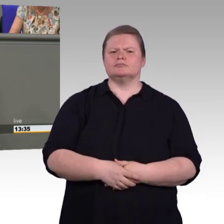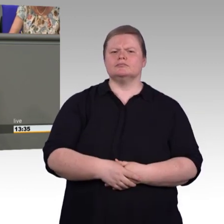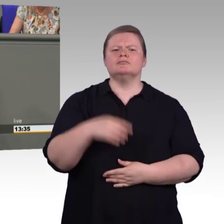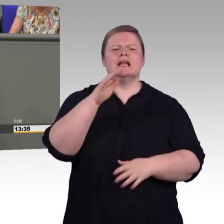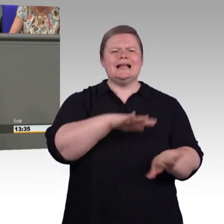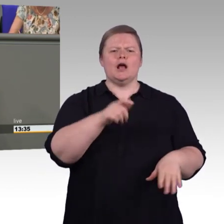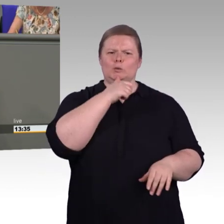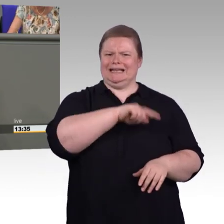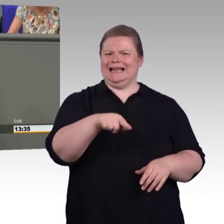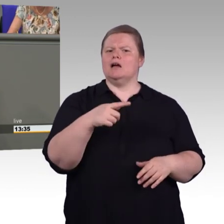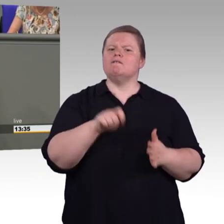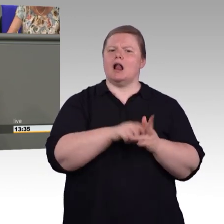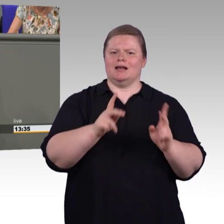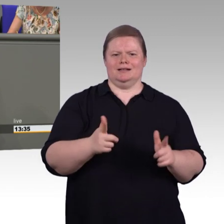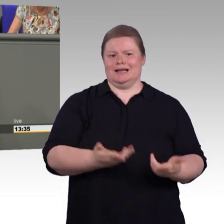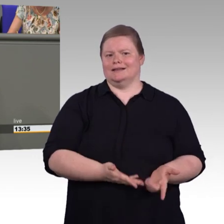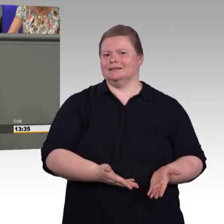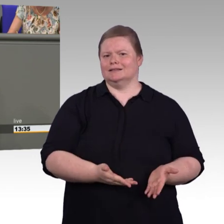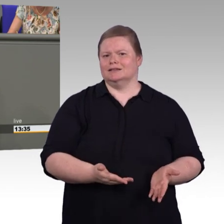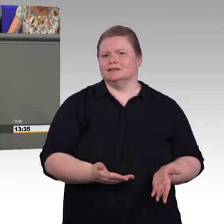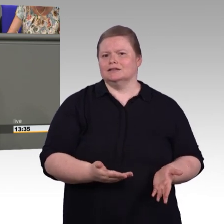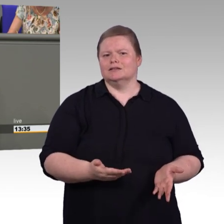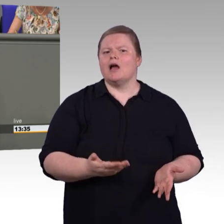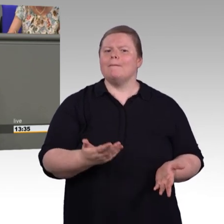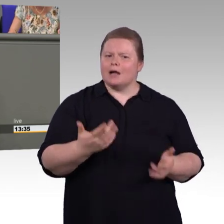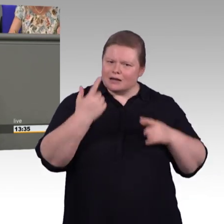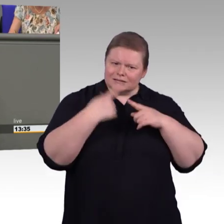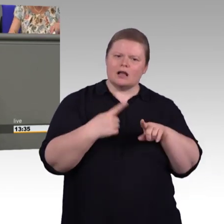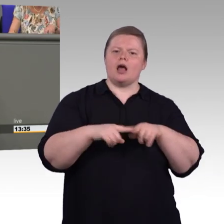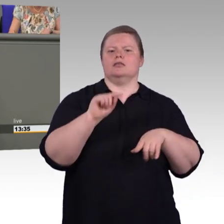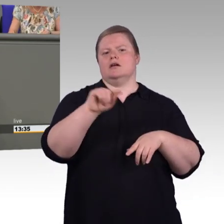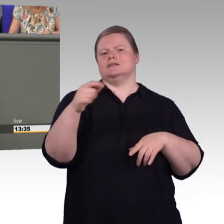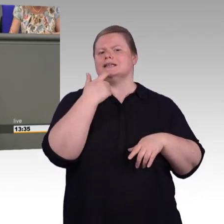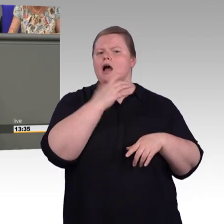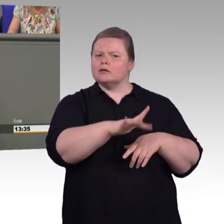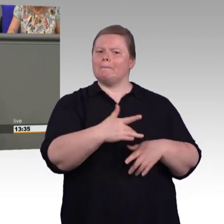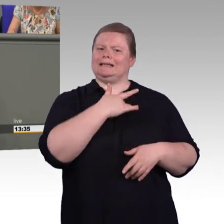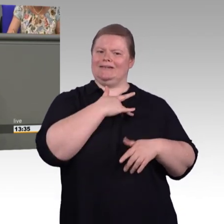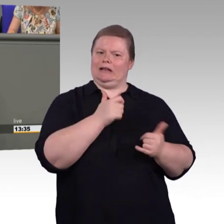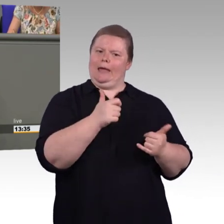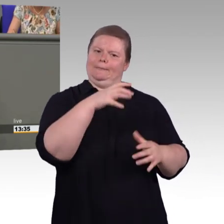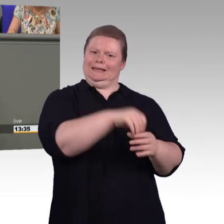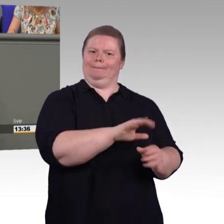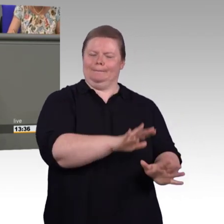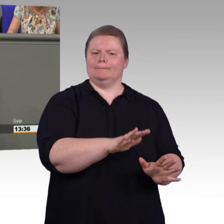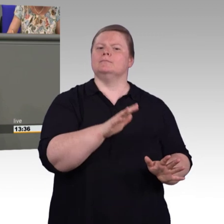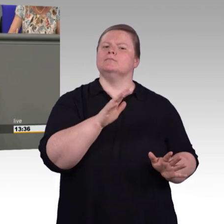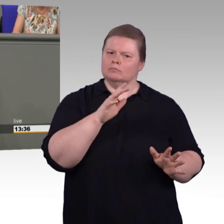weil in Deutschland Wahlrecht bei Bundeswahlen nur Deutsche haben, die das 18. Lebensjahr vollendet haben, heißt das, wir müssen Kinder besonders beteiligen